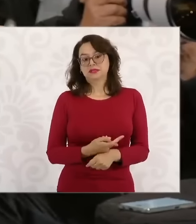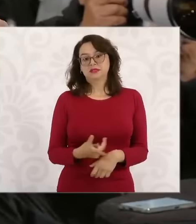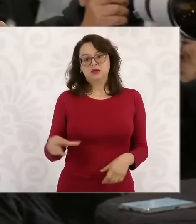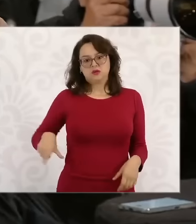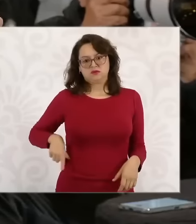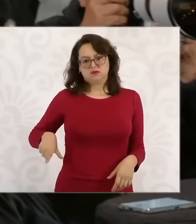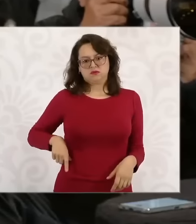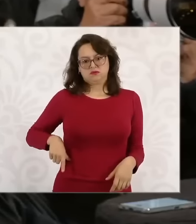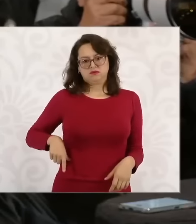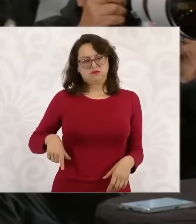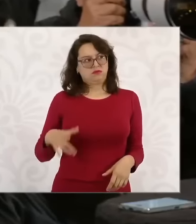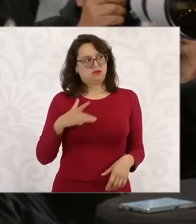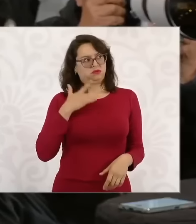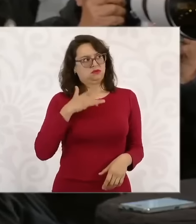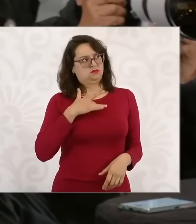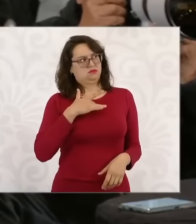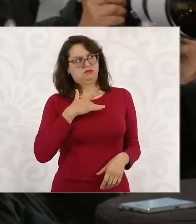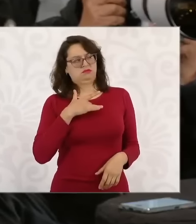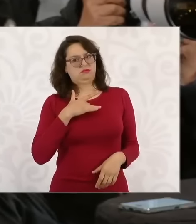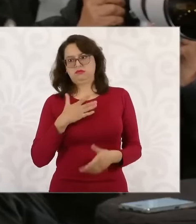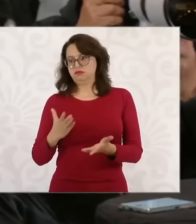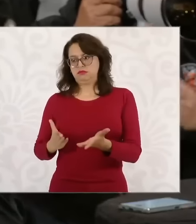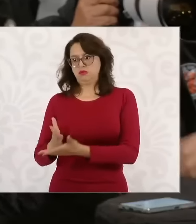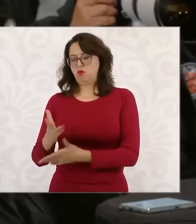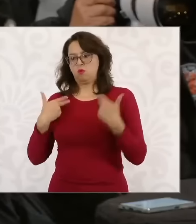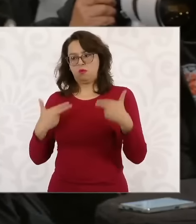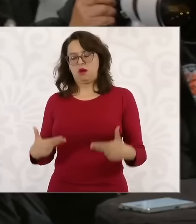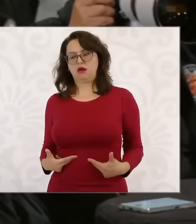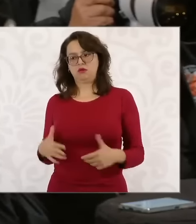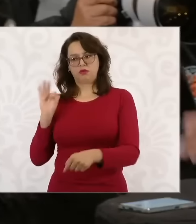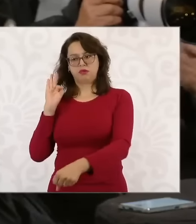para salvar la vida de un ser humano, si se vuelve a dar esas condiciones, México volverá